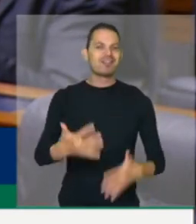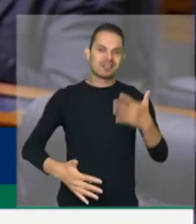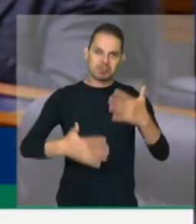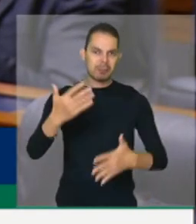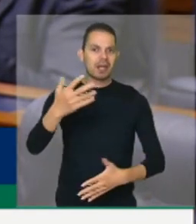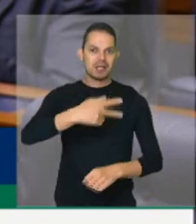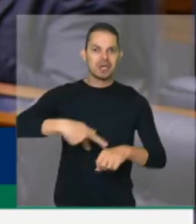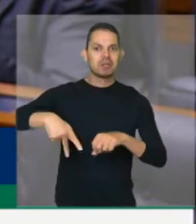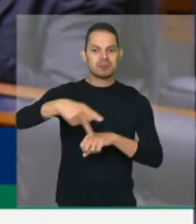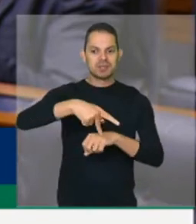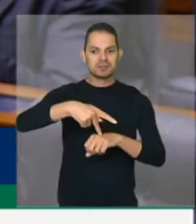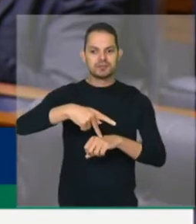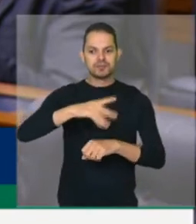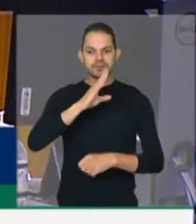LAMENTAVELMENTE, ESTÁ ATRAPALHANDO O PAÍS.